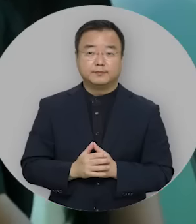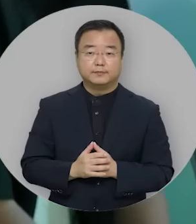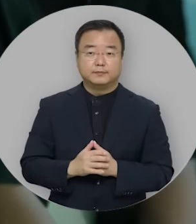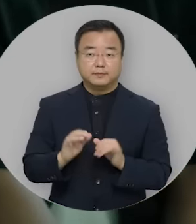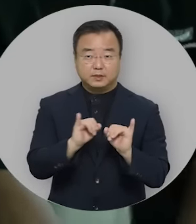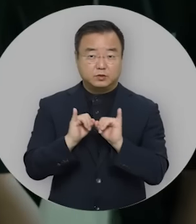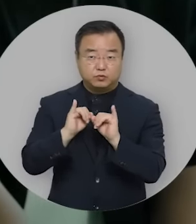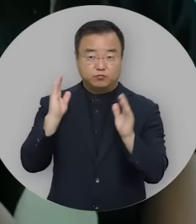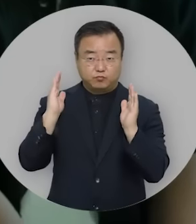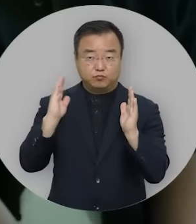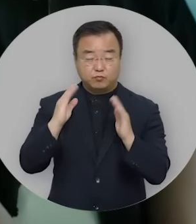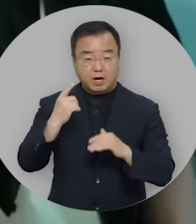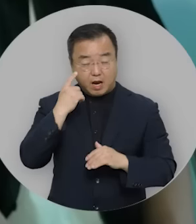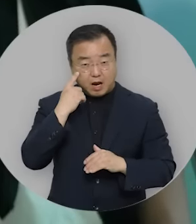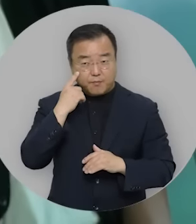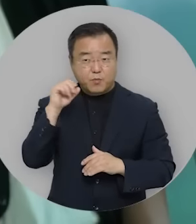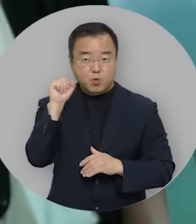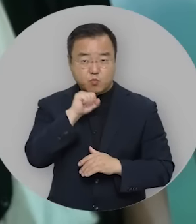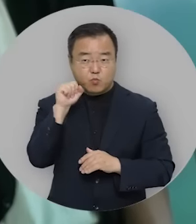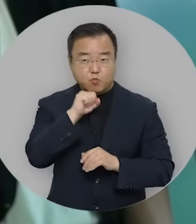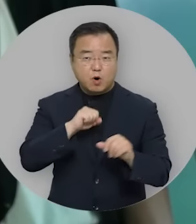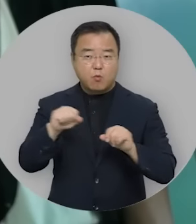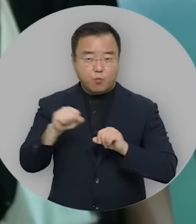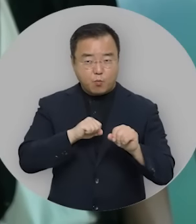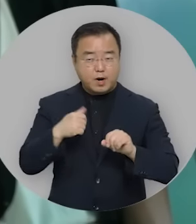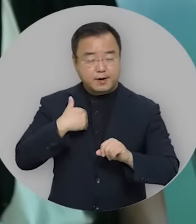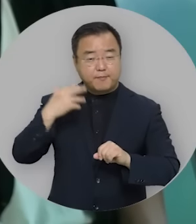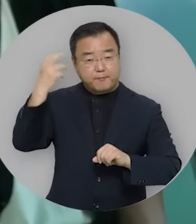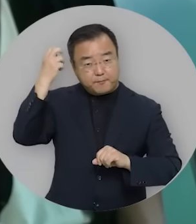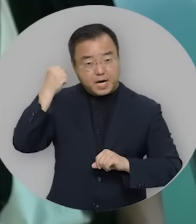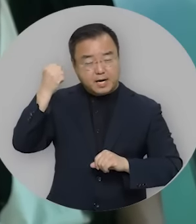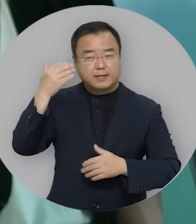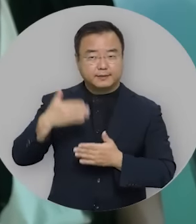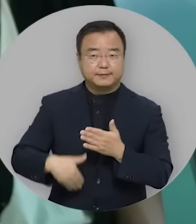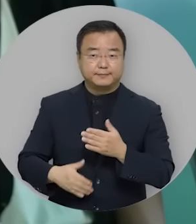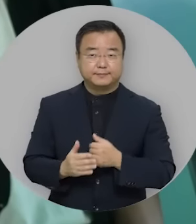드론 수업을 받으니까 저의 취미 활동이 기억에 남고